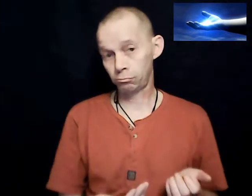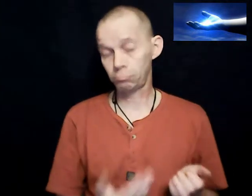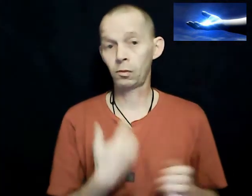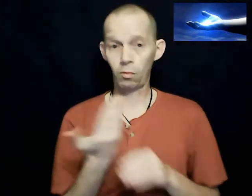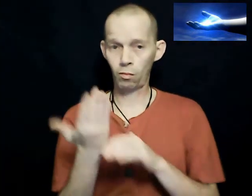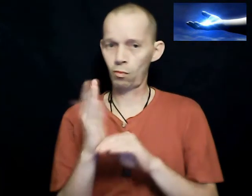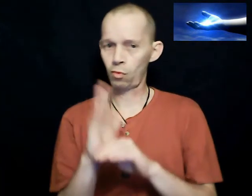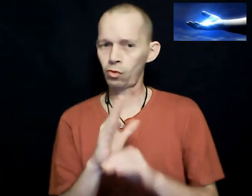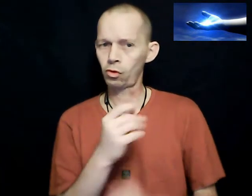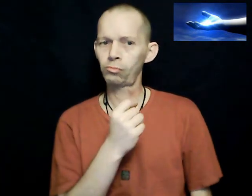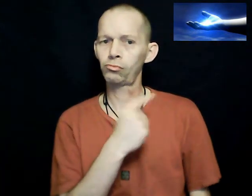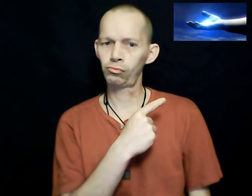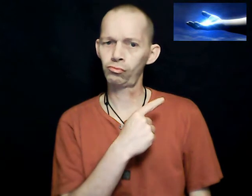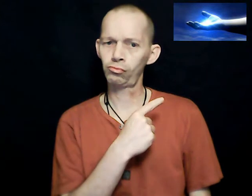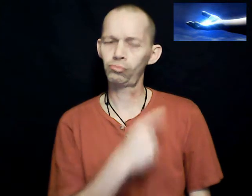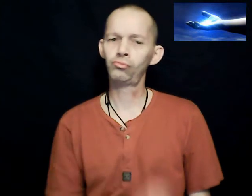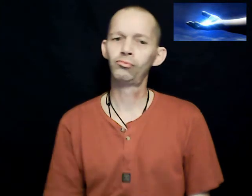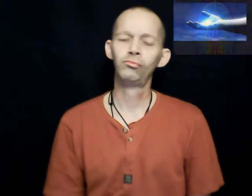Je montre l'image (vous rappelez ?)